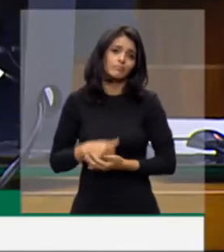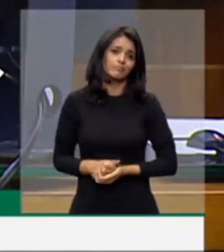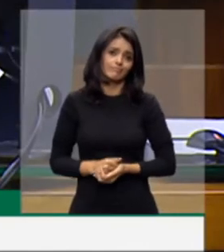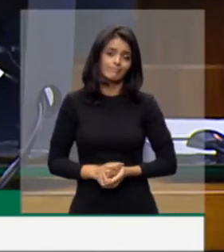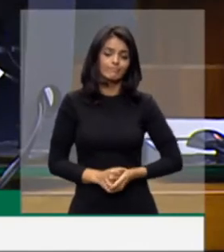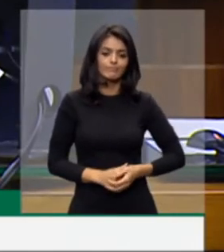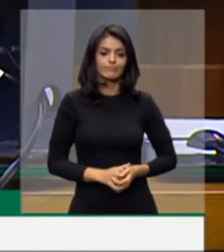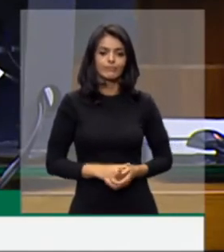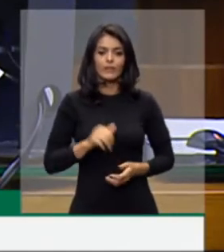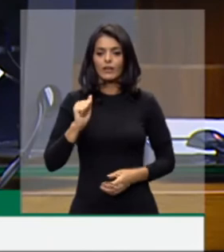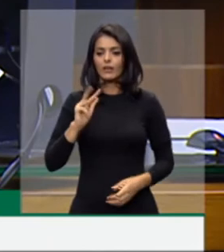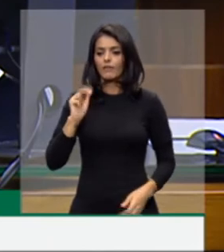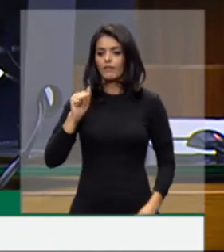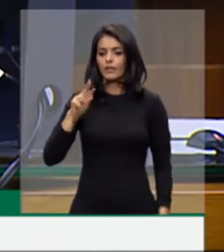NÓS NÃO TERÍAMOS ESTA